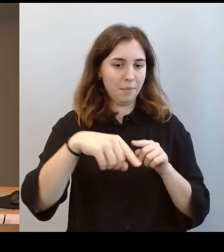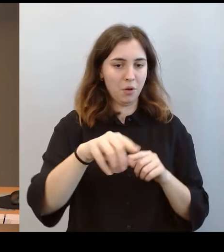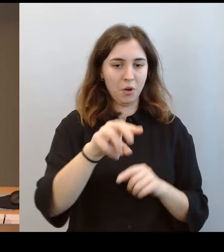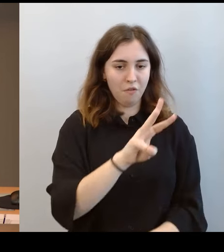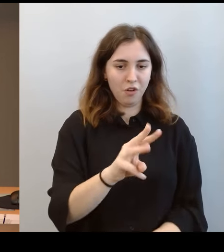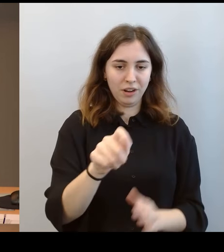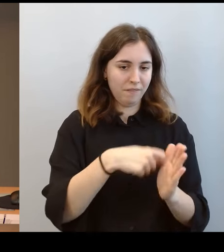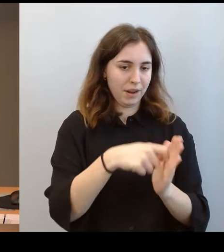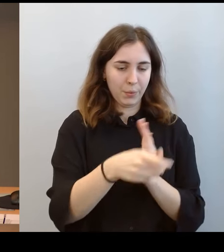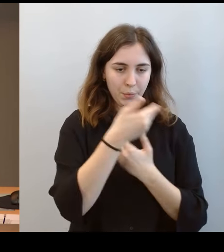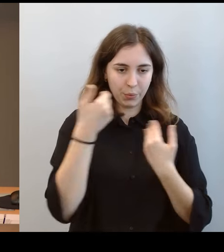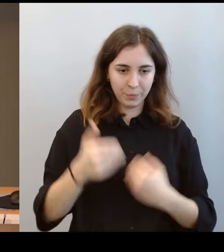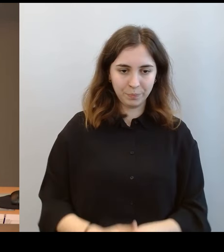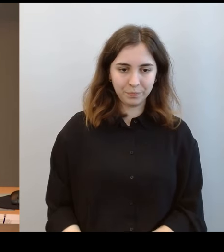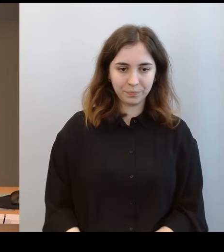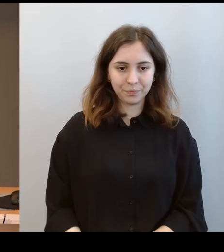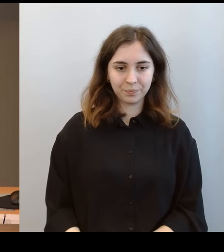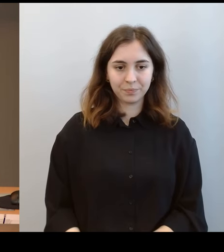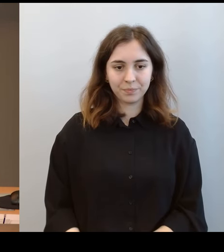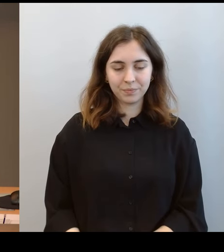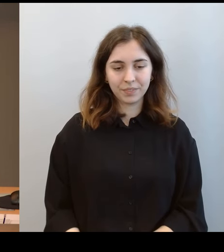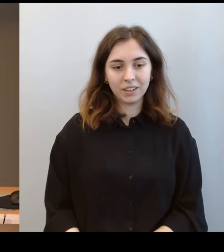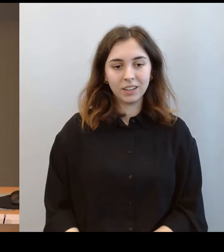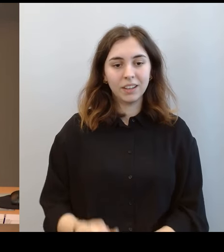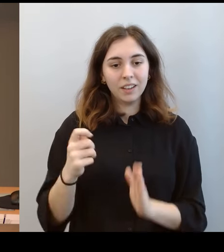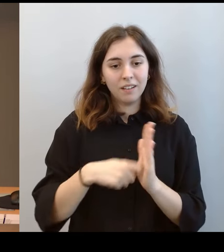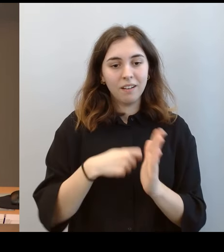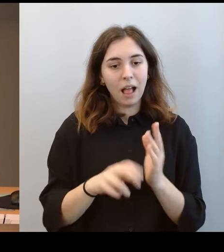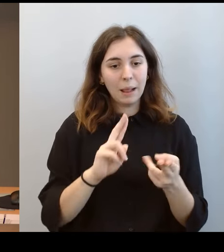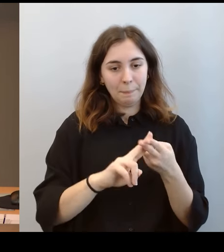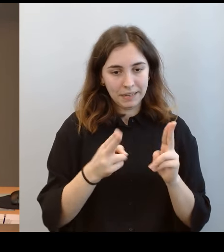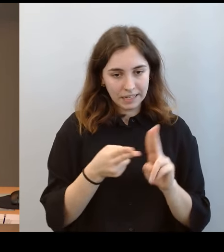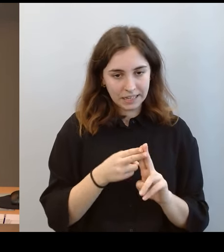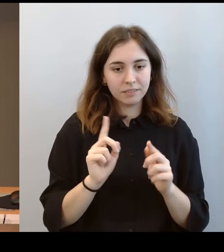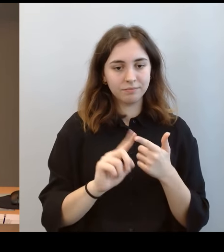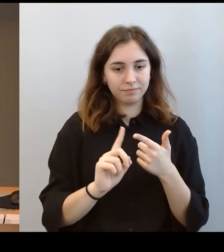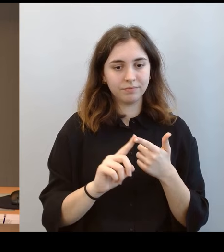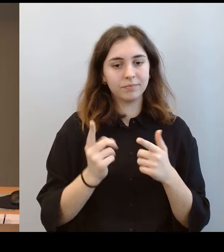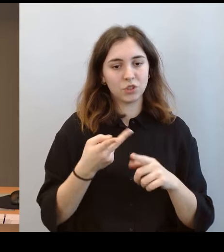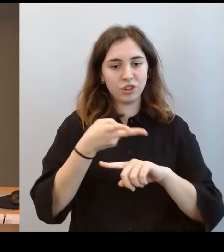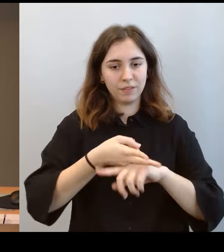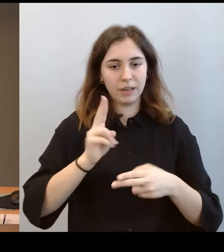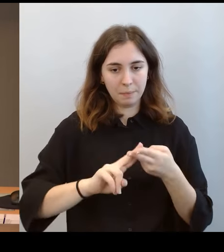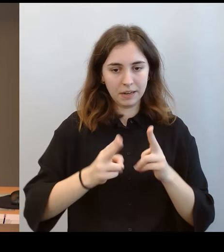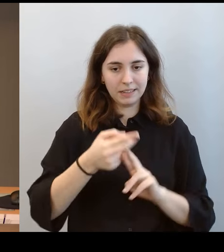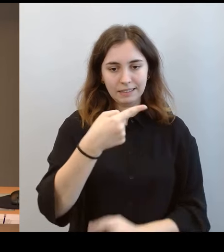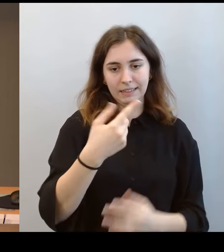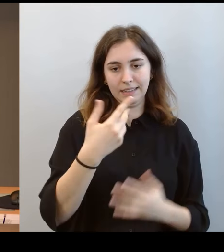Die Wahl eines Mitglieds und eines stellvertretenden Mitglieds der G zehn Kommission des Landes Berlin als Beisitzer war vorgeschlagen.